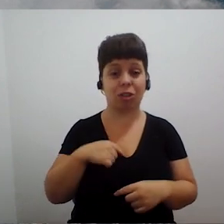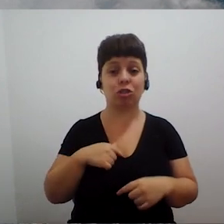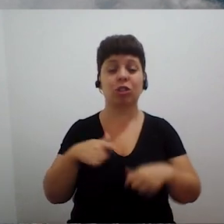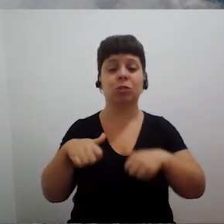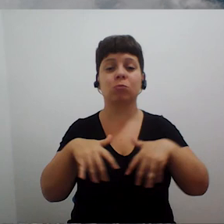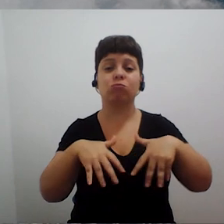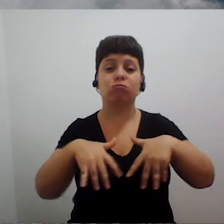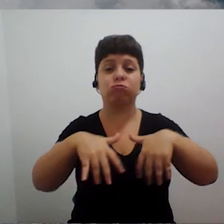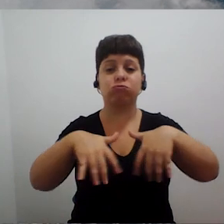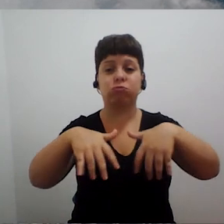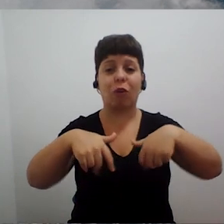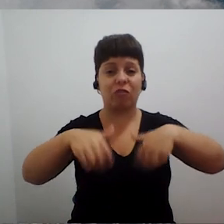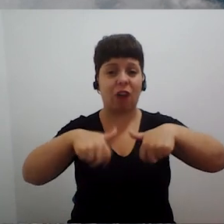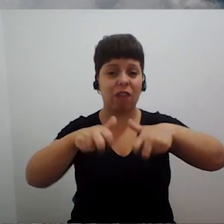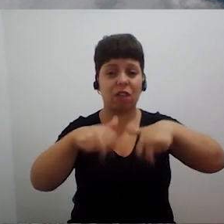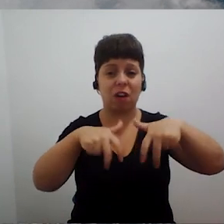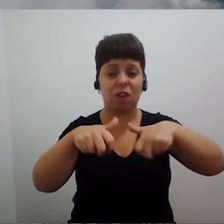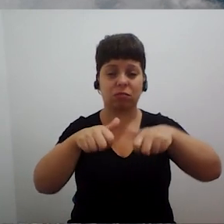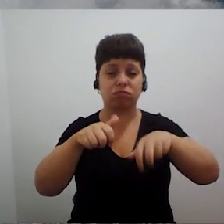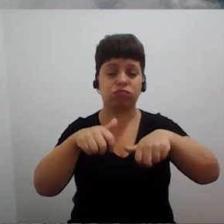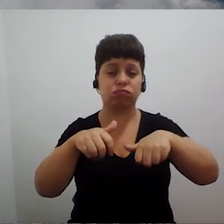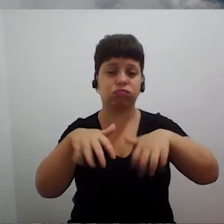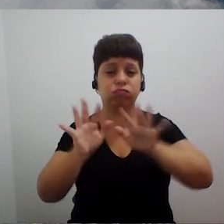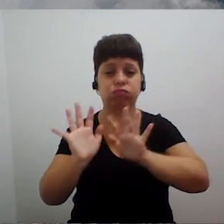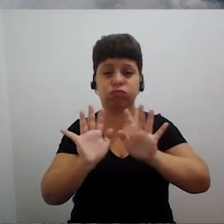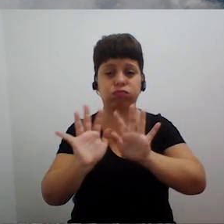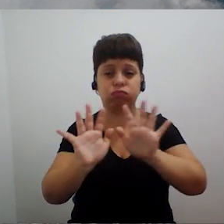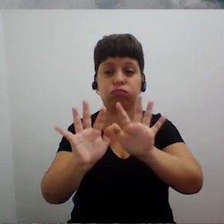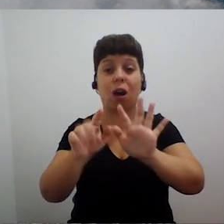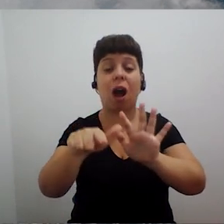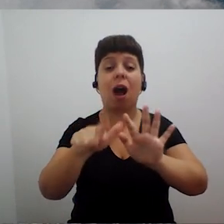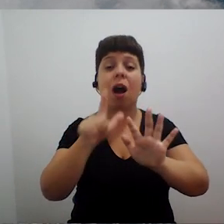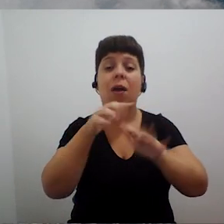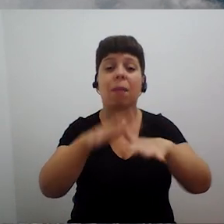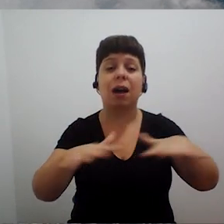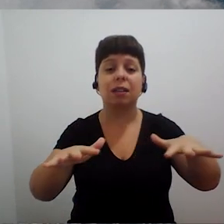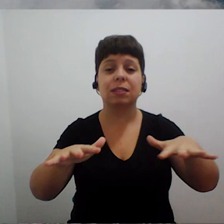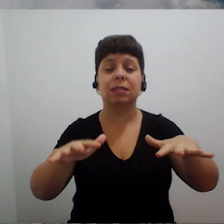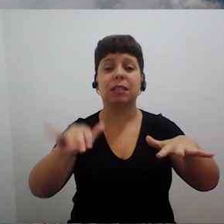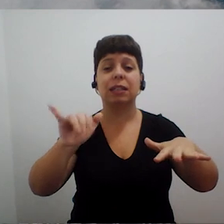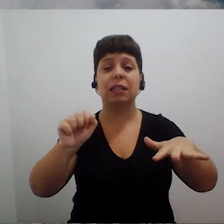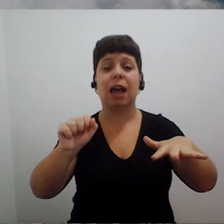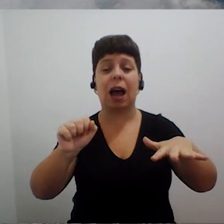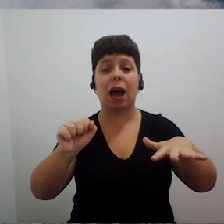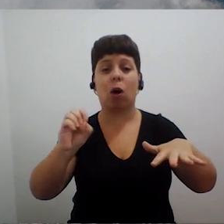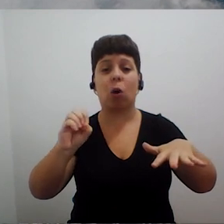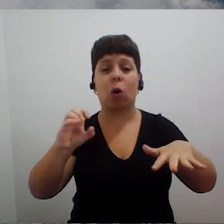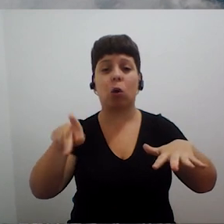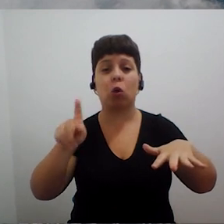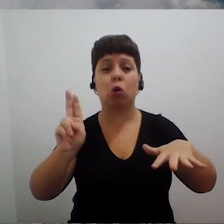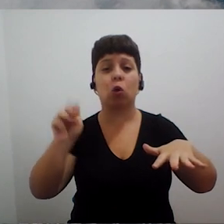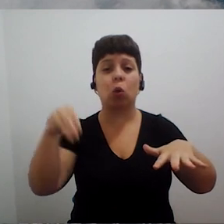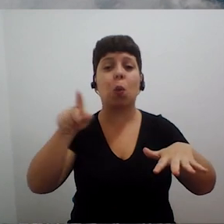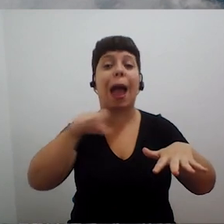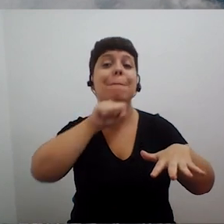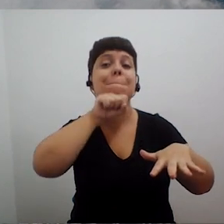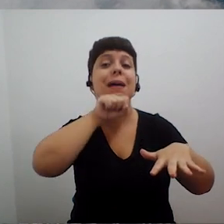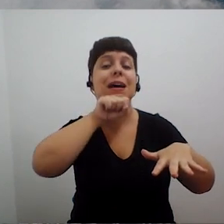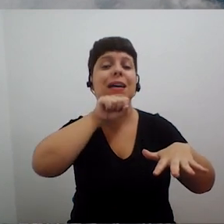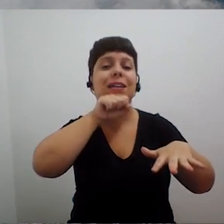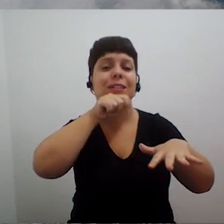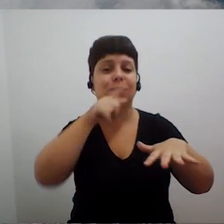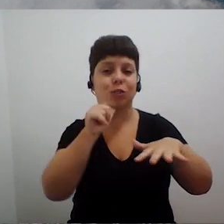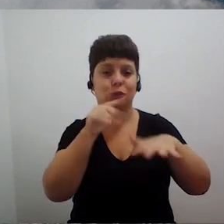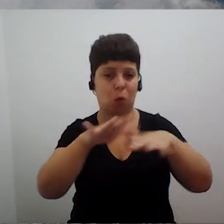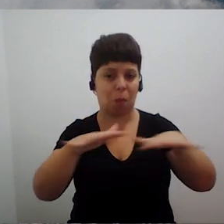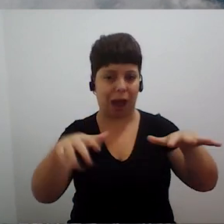mar para a fazer uma oferenda, para ir ao culto que é a mãe do mar, nossa mitologia